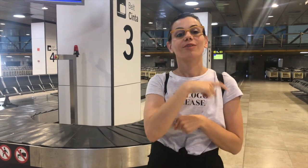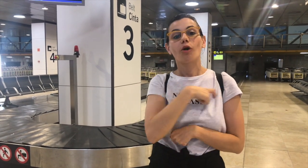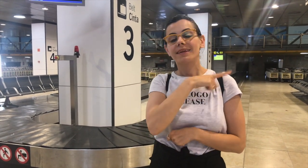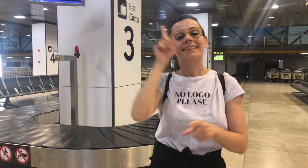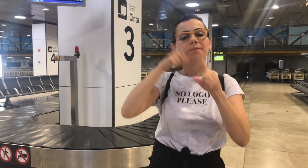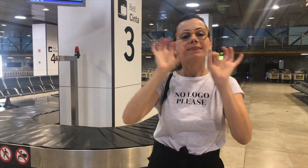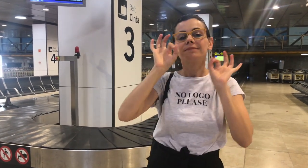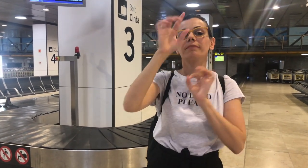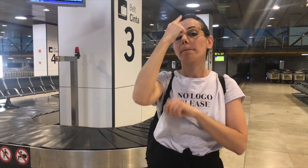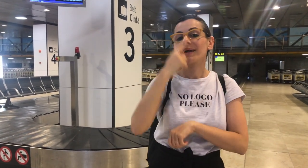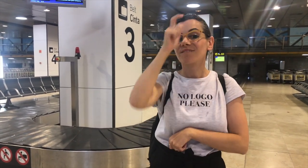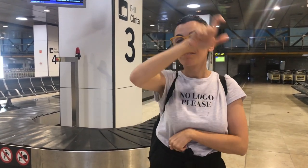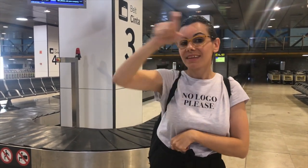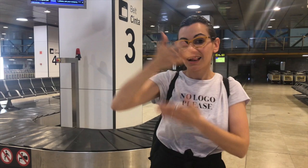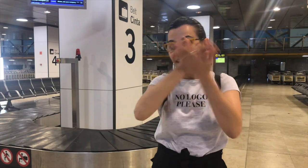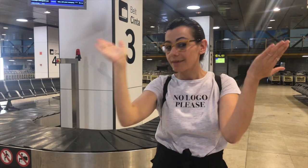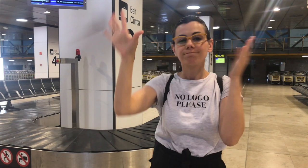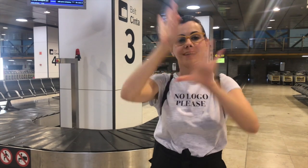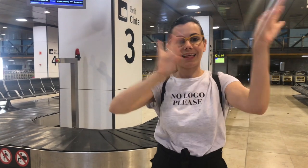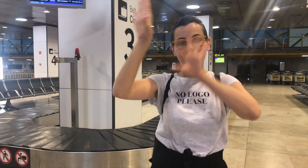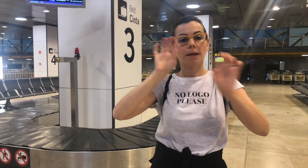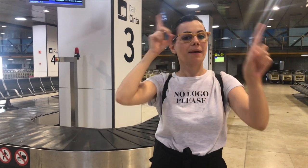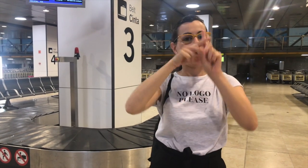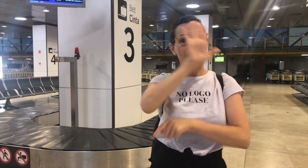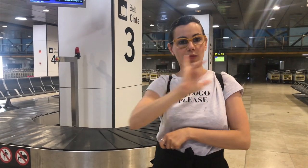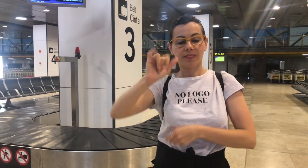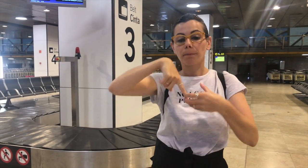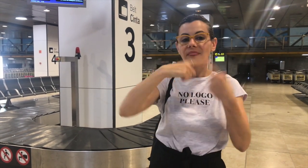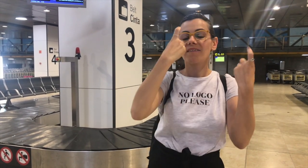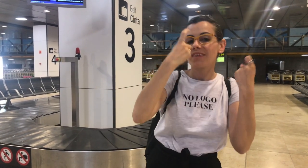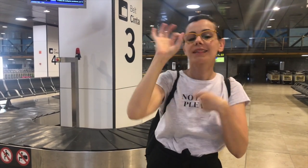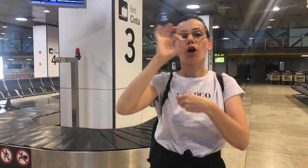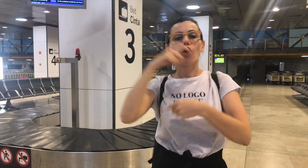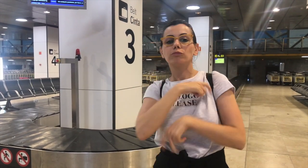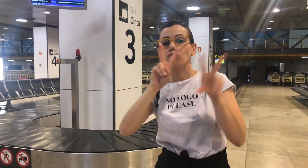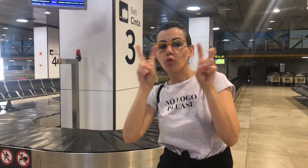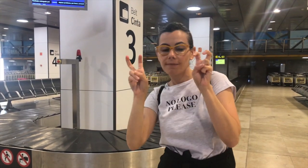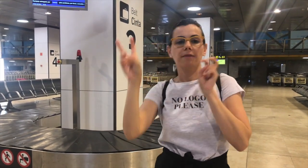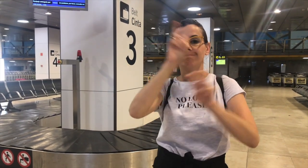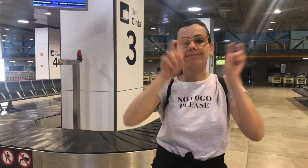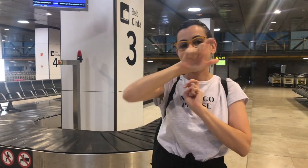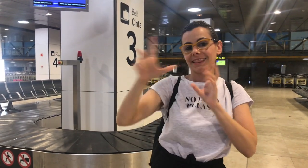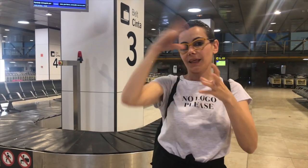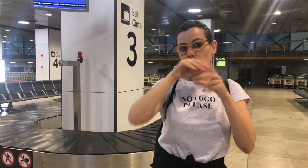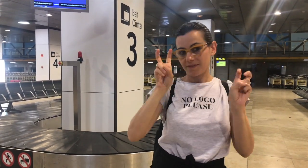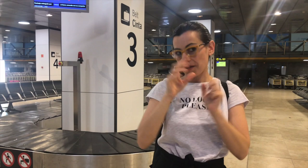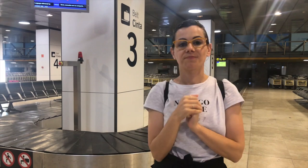Una función del Comité es la de buscar y elegir perfiles adecuados para formar parte de la junta de la EUDY.